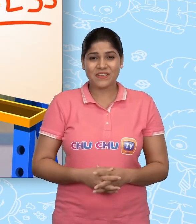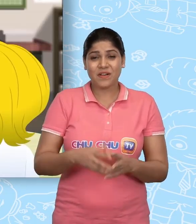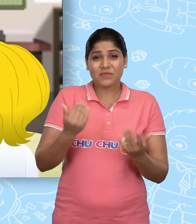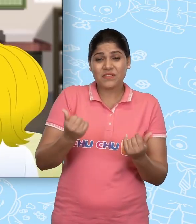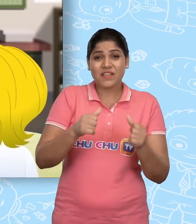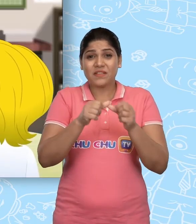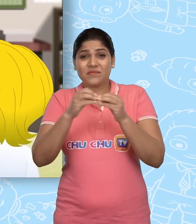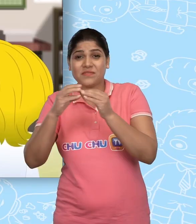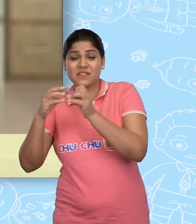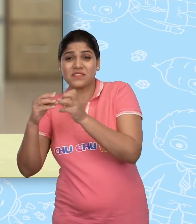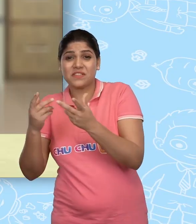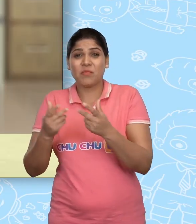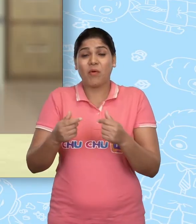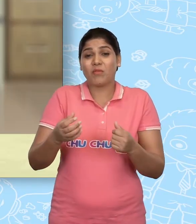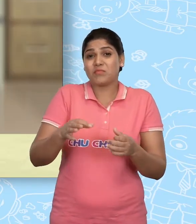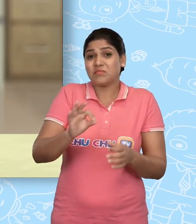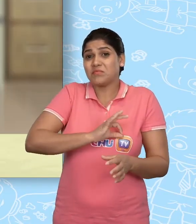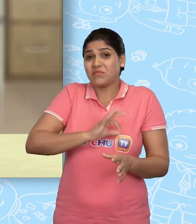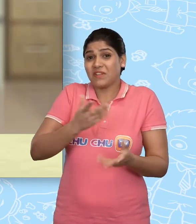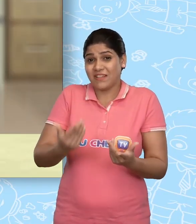अब उसे अक्षर और भी अच्छे लगने लगे थे.